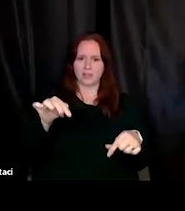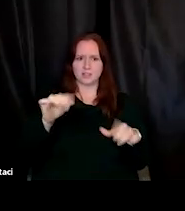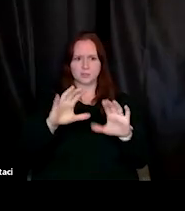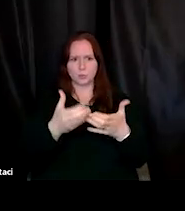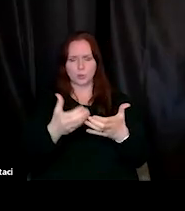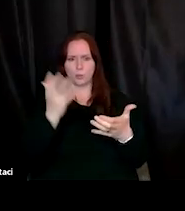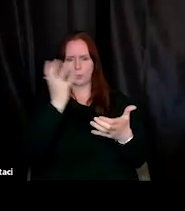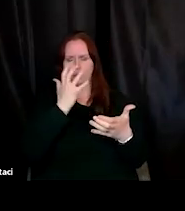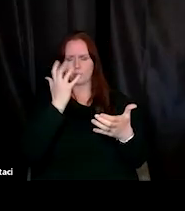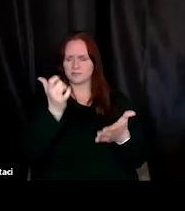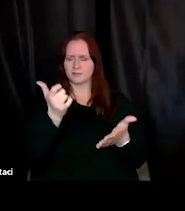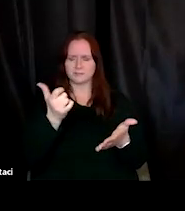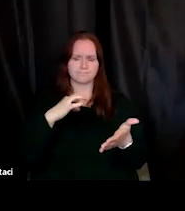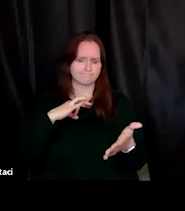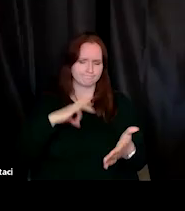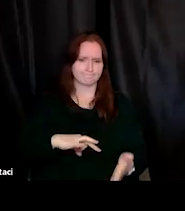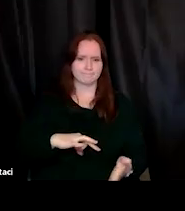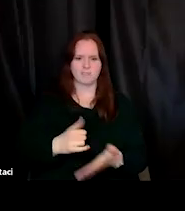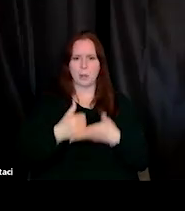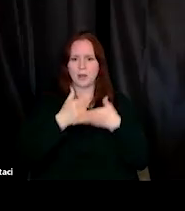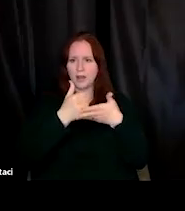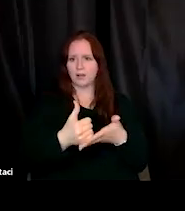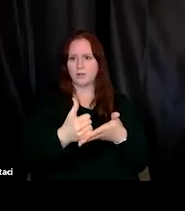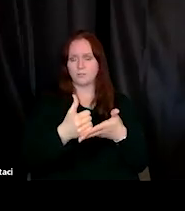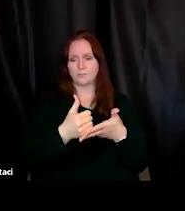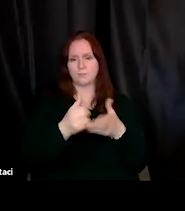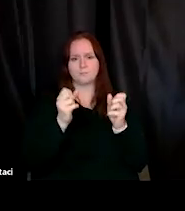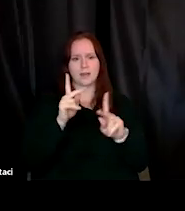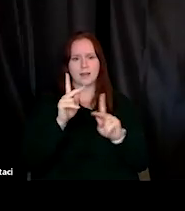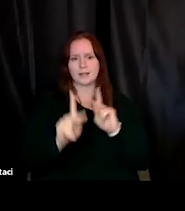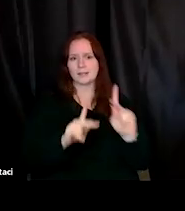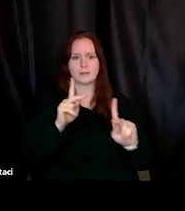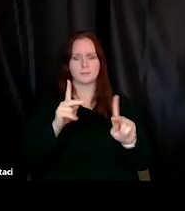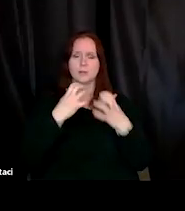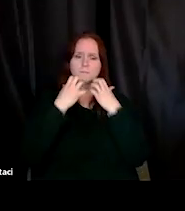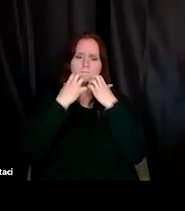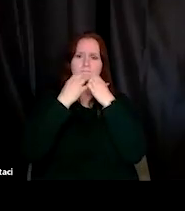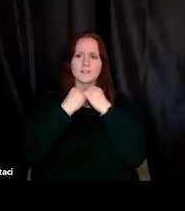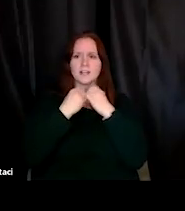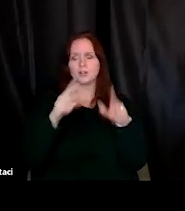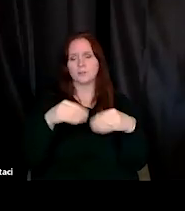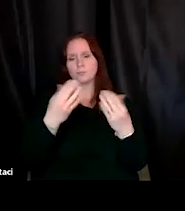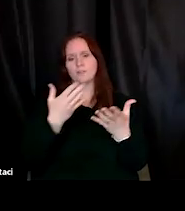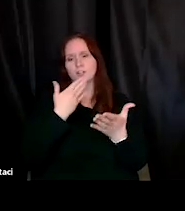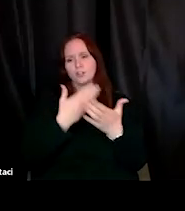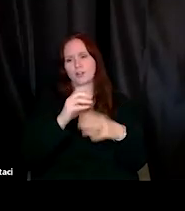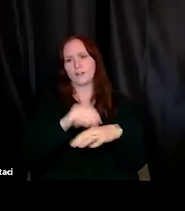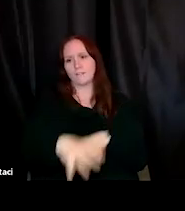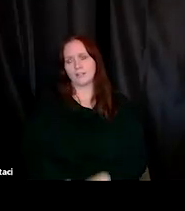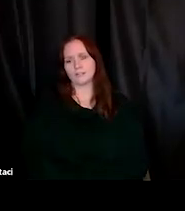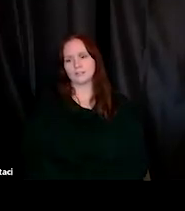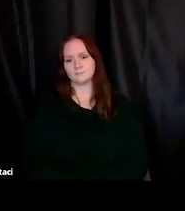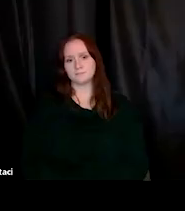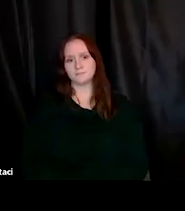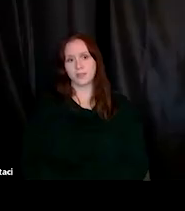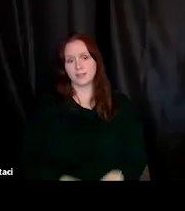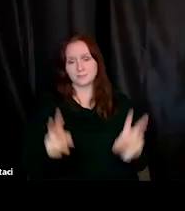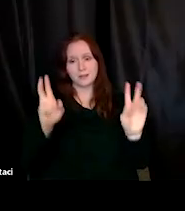El objetivo de la segunda fase, actualmente dirigida para finales de 2025, es expandir esto a todos los solicitantes.